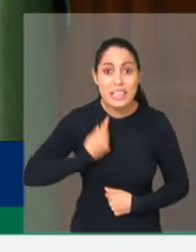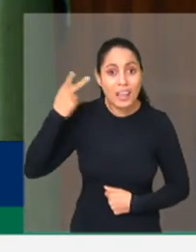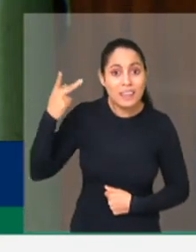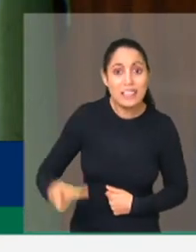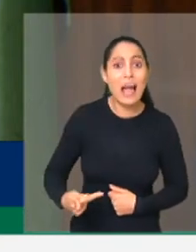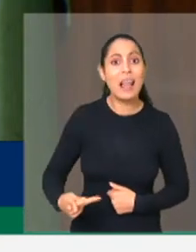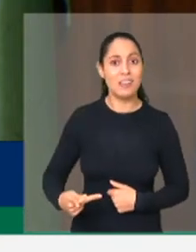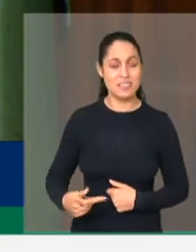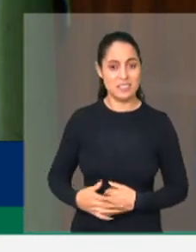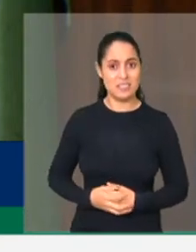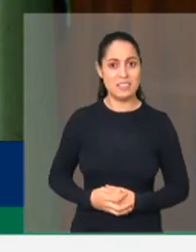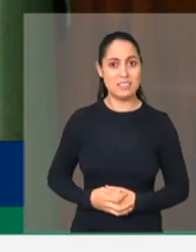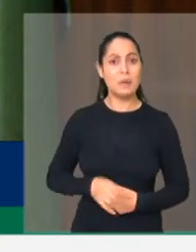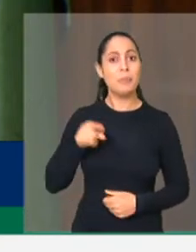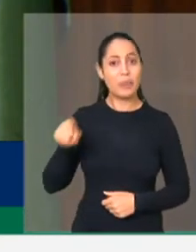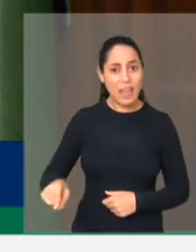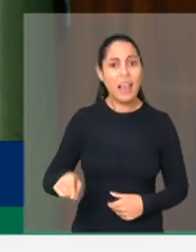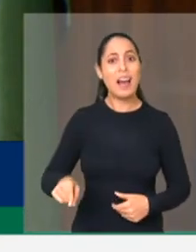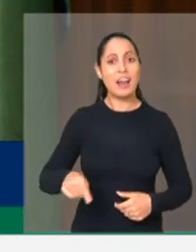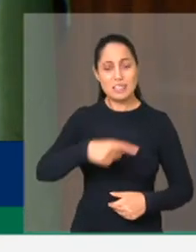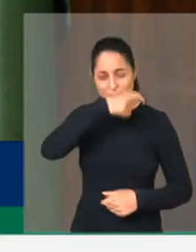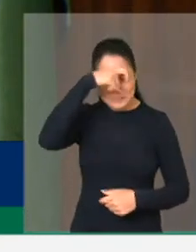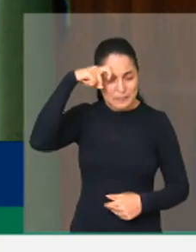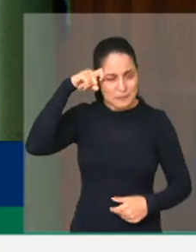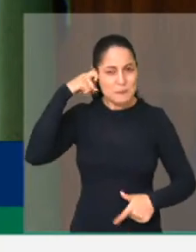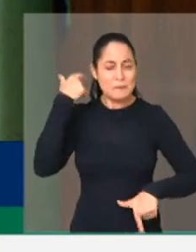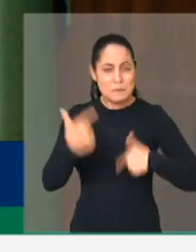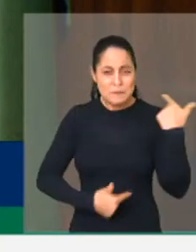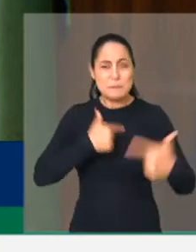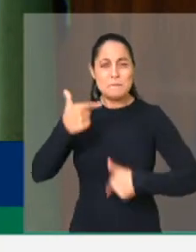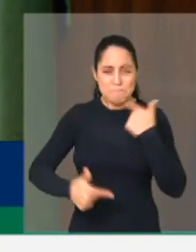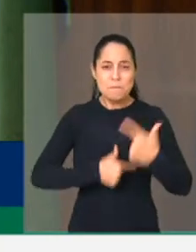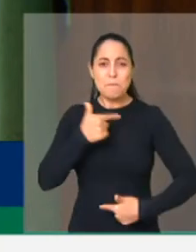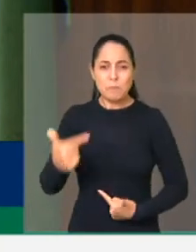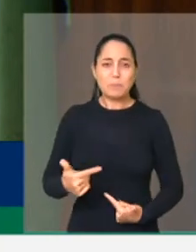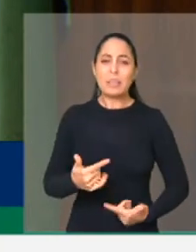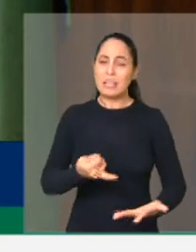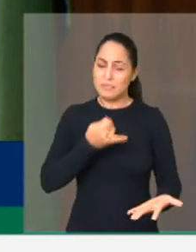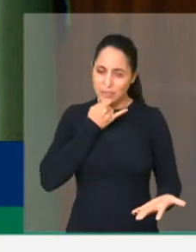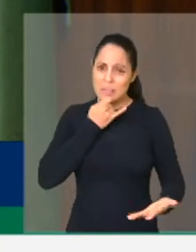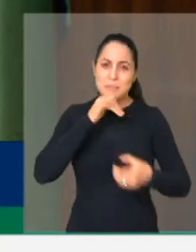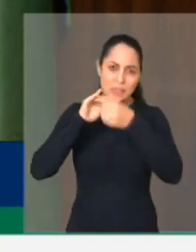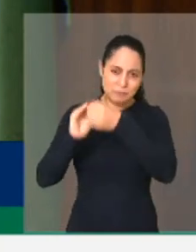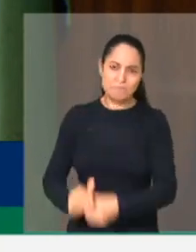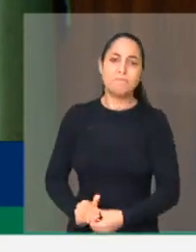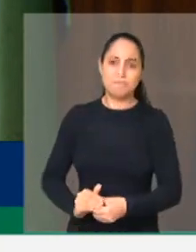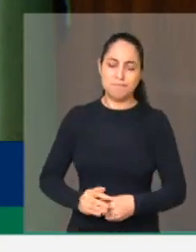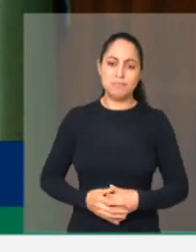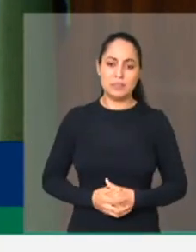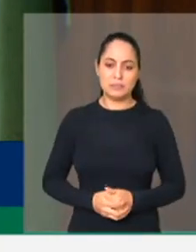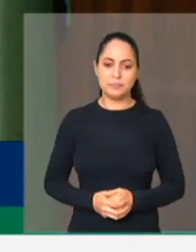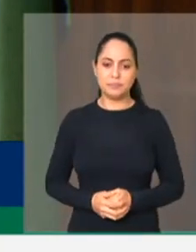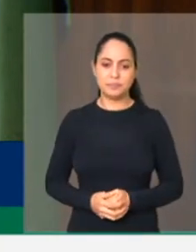EU QUERO SÓ RESPONDER PARA O ESTADO. [PRESIDENTE]: BOM GENTE EU TENHO... [DEPUTADO]: UM MINUTO.